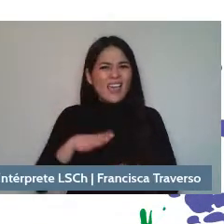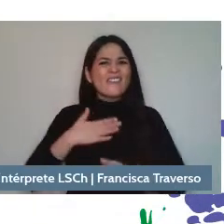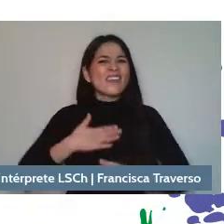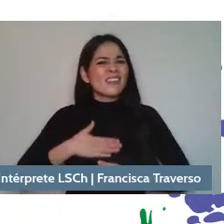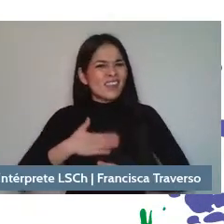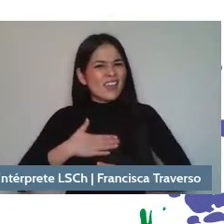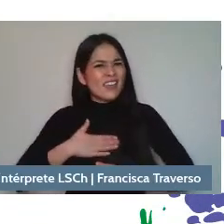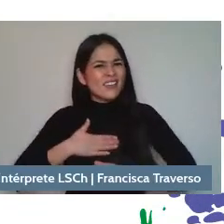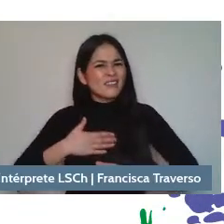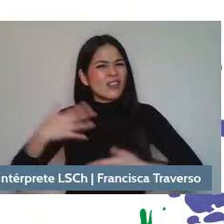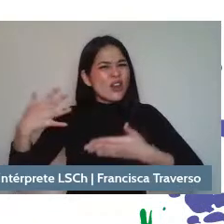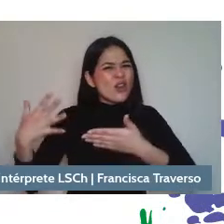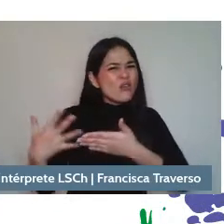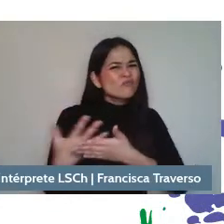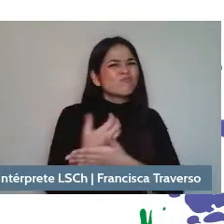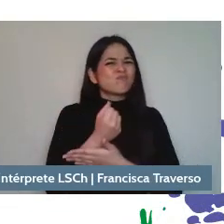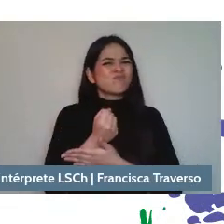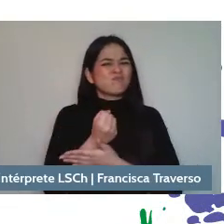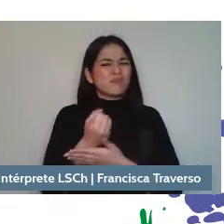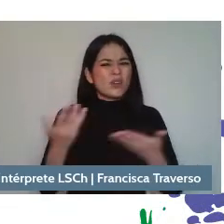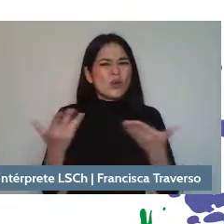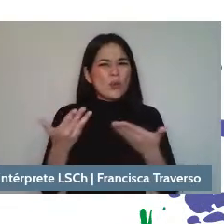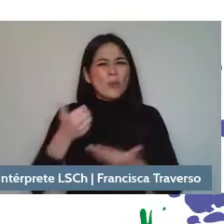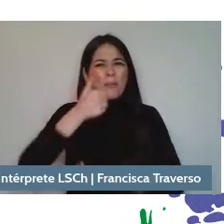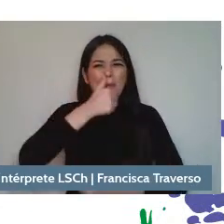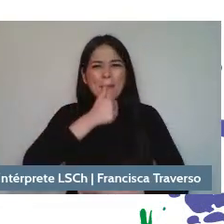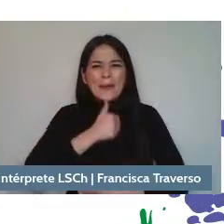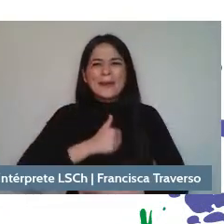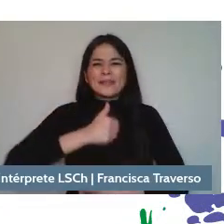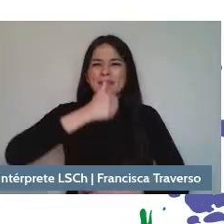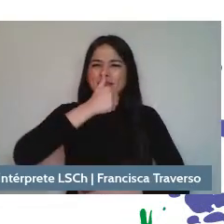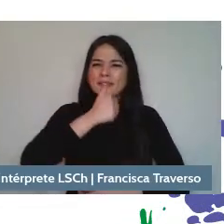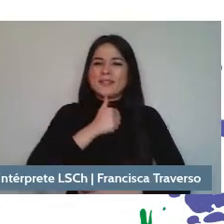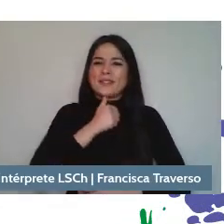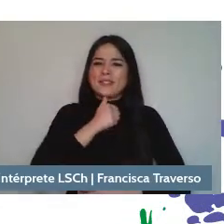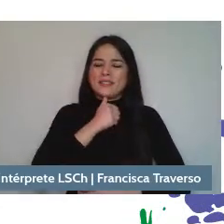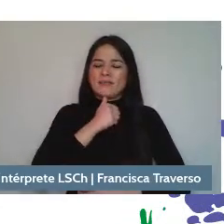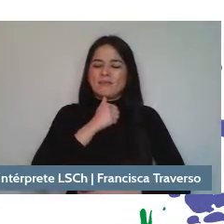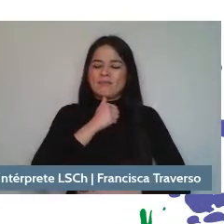y tiene paciencia para esperar cuando lo tiene.